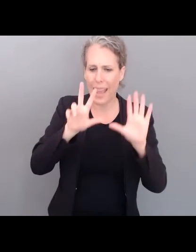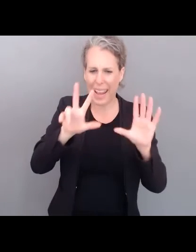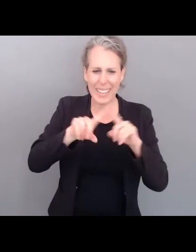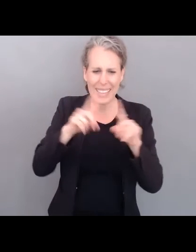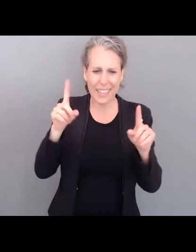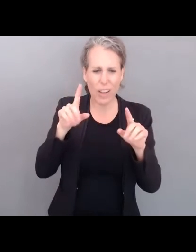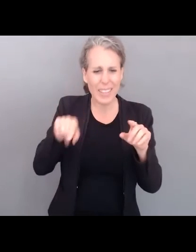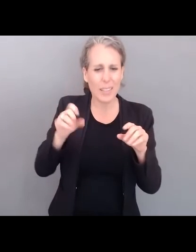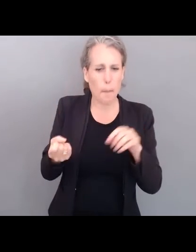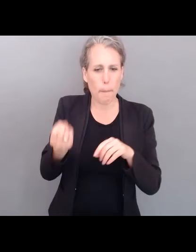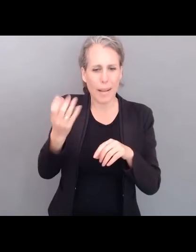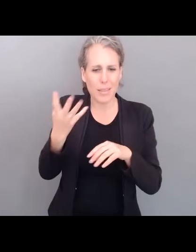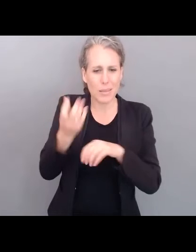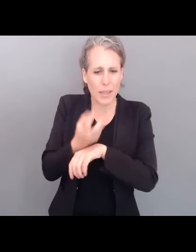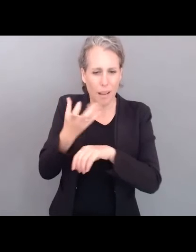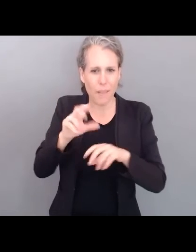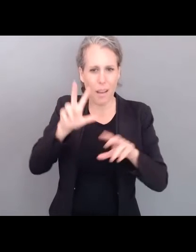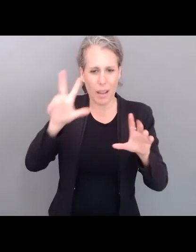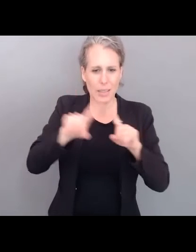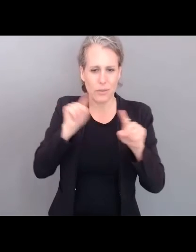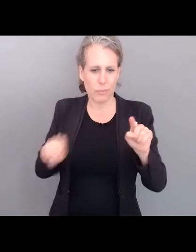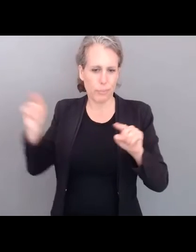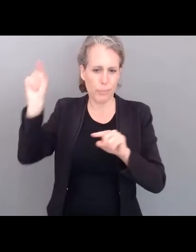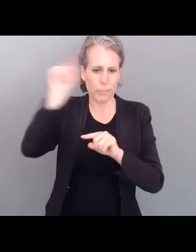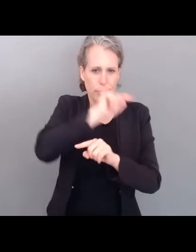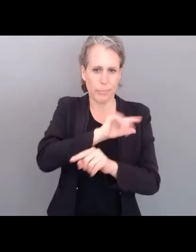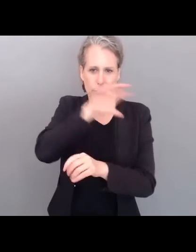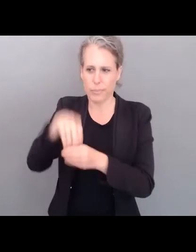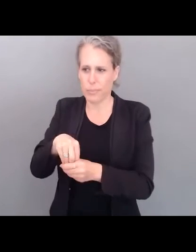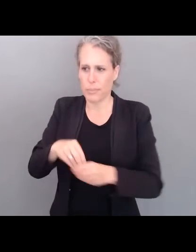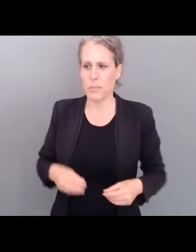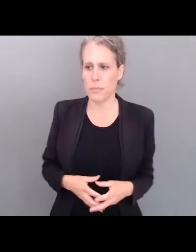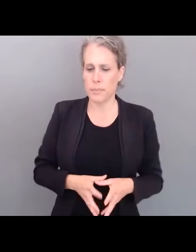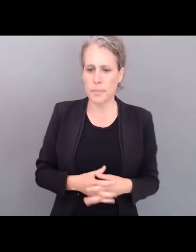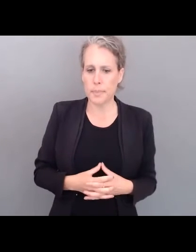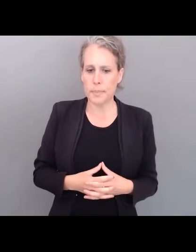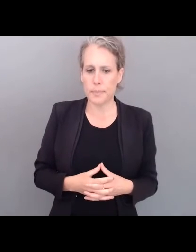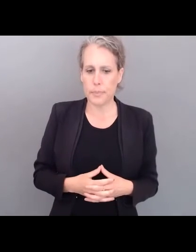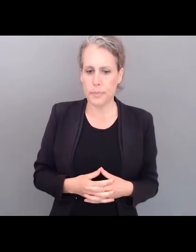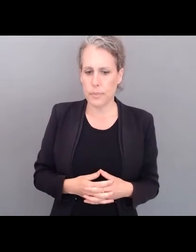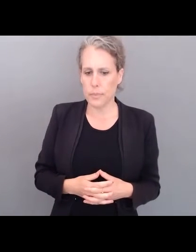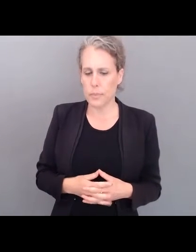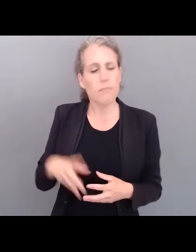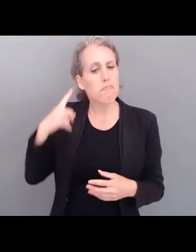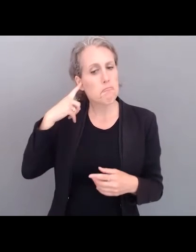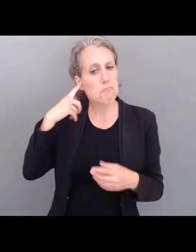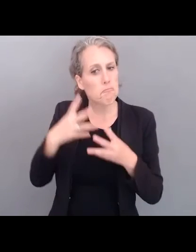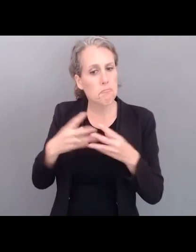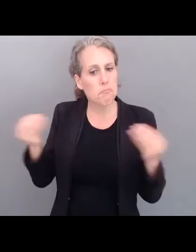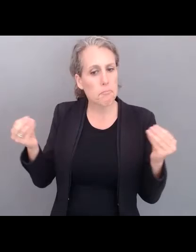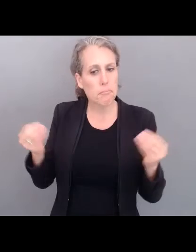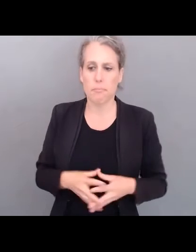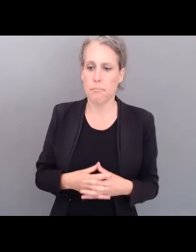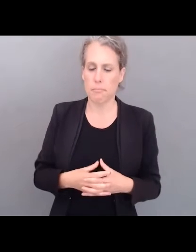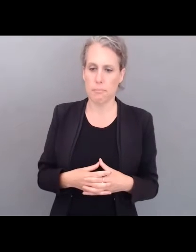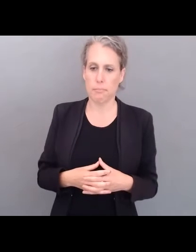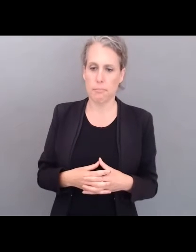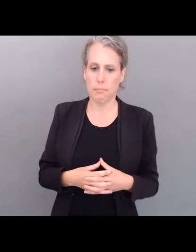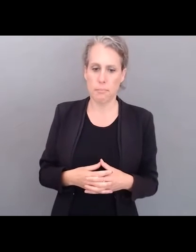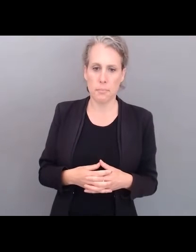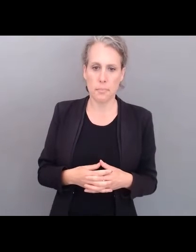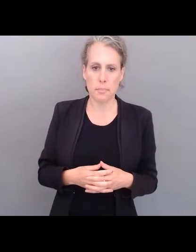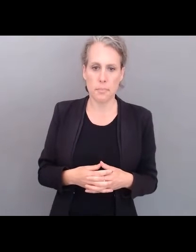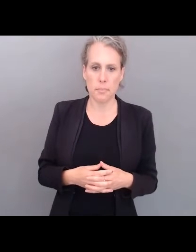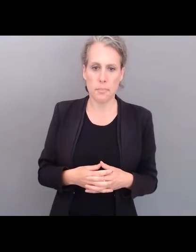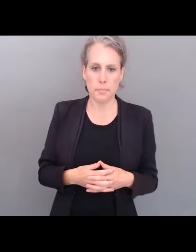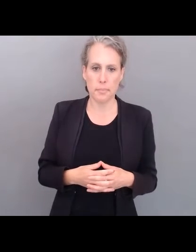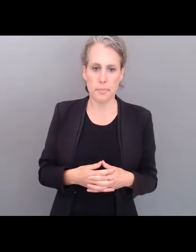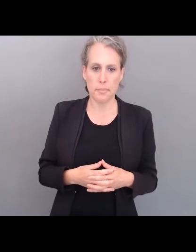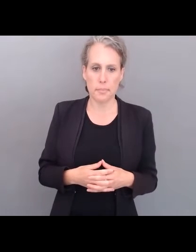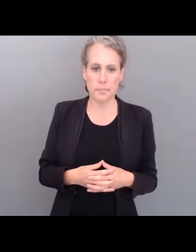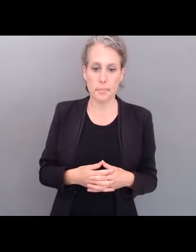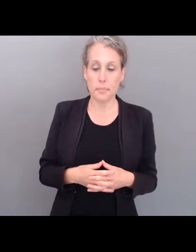países.